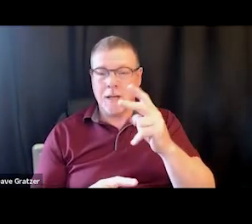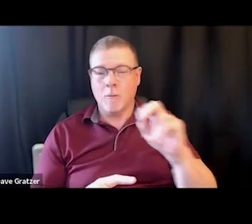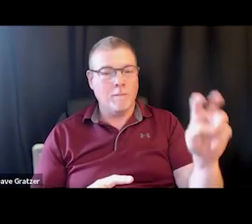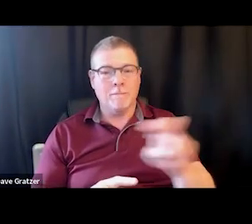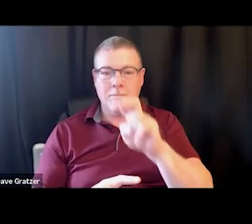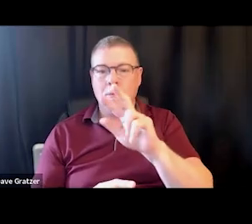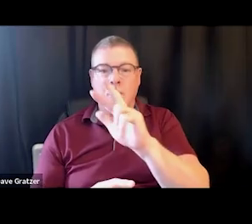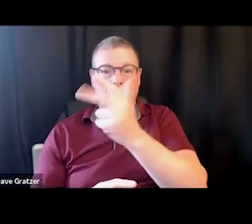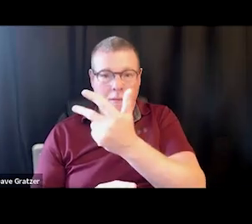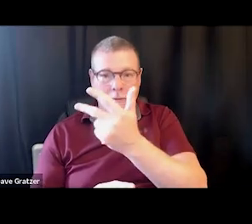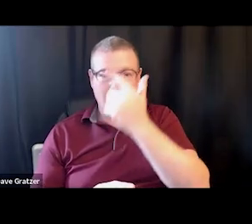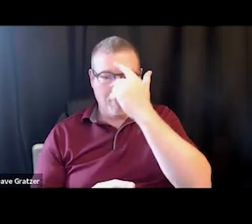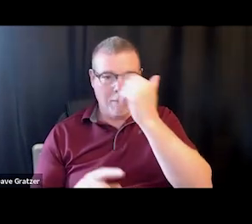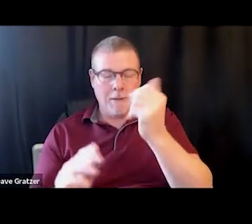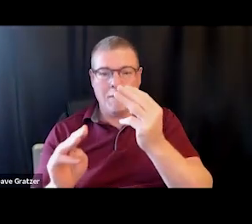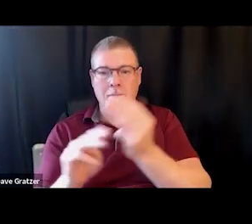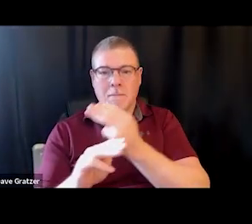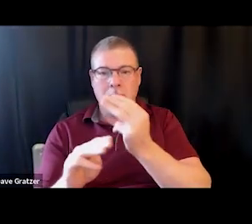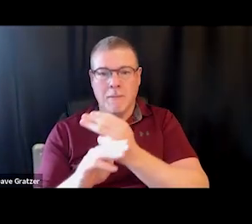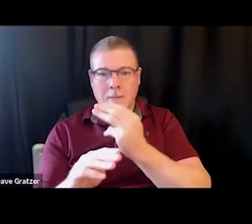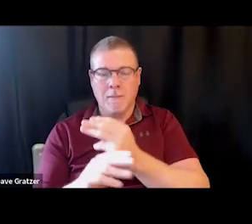debido a matemáticas, ortografía y demás.